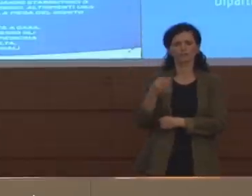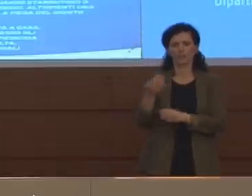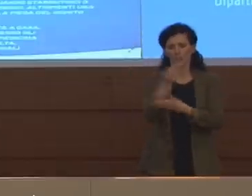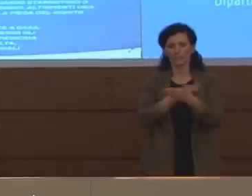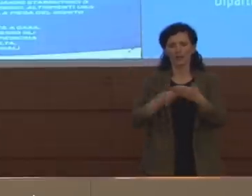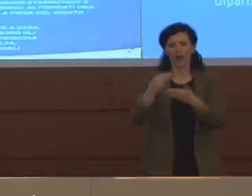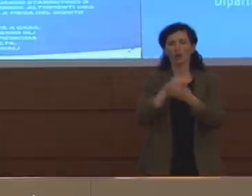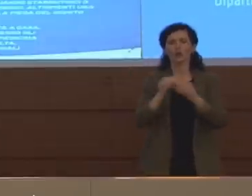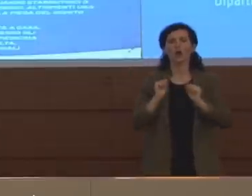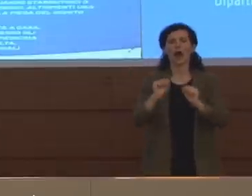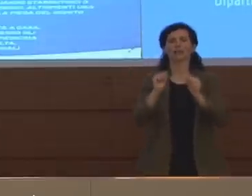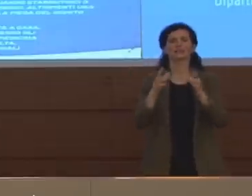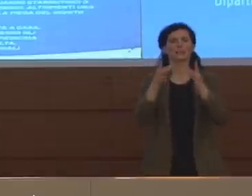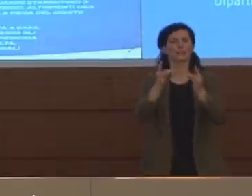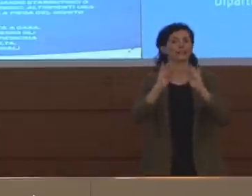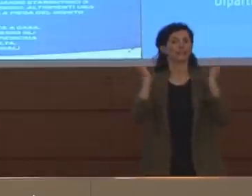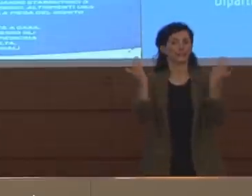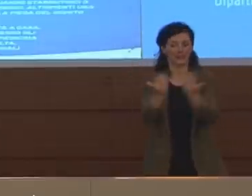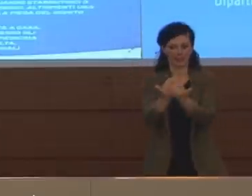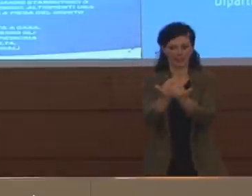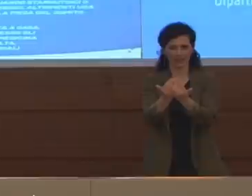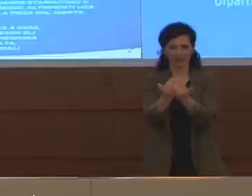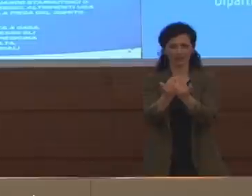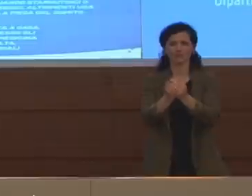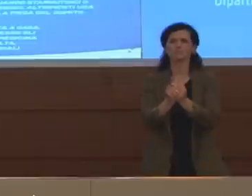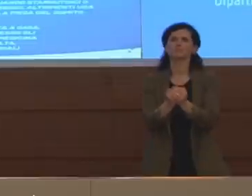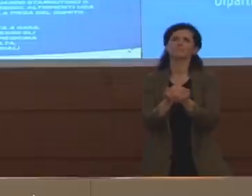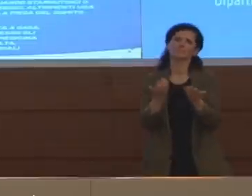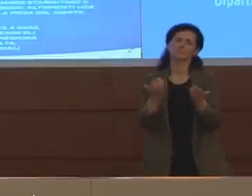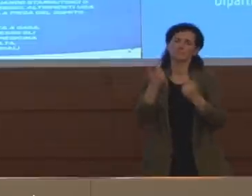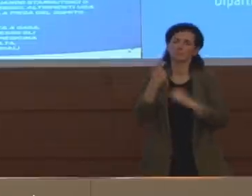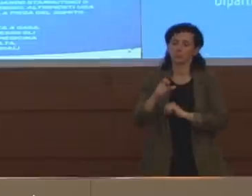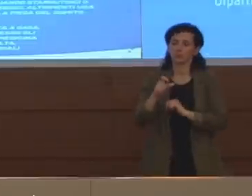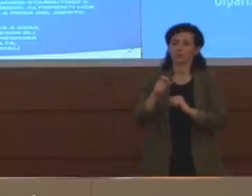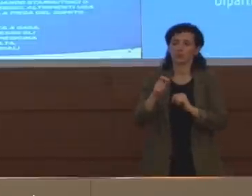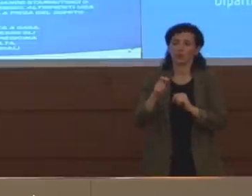sulla scorta di alcune pandemie che c'erano già state e non avevano colpito così.